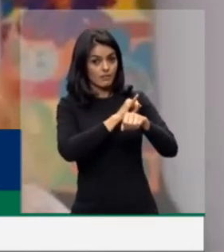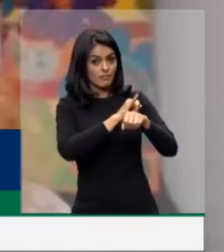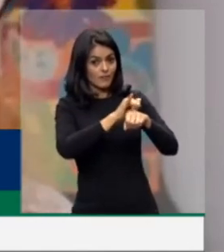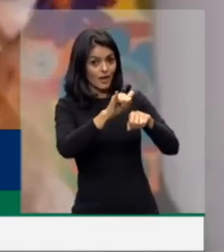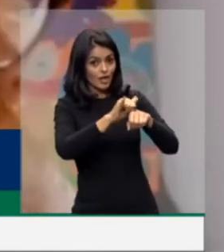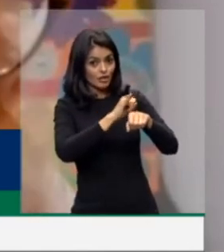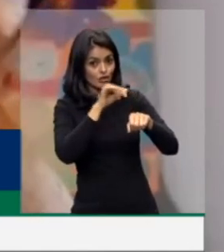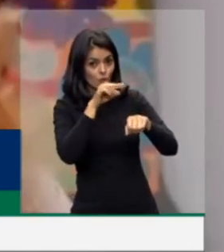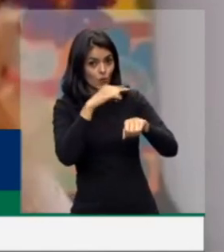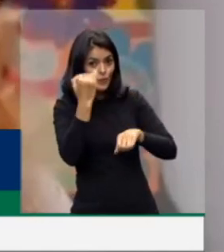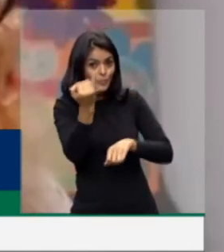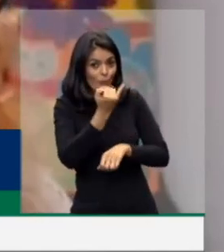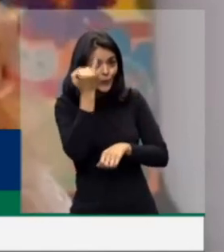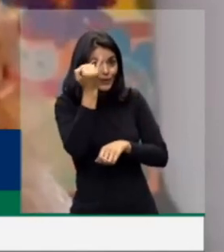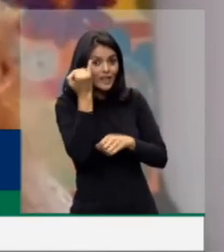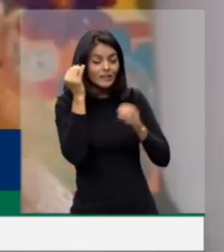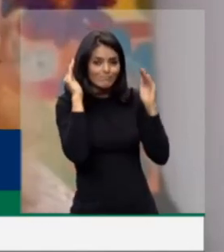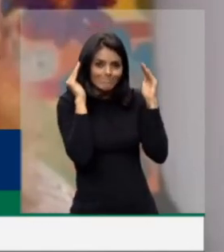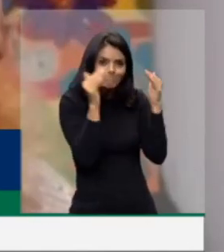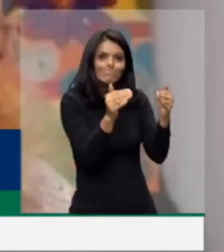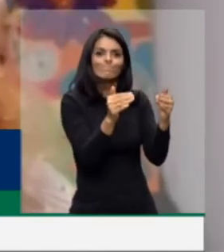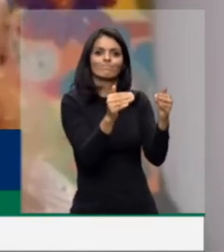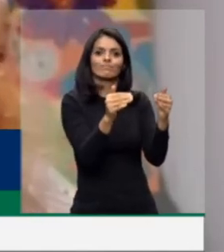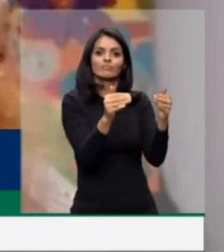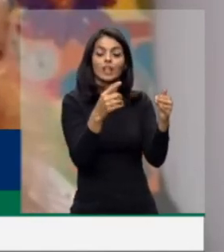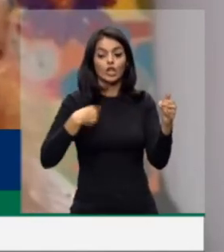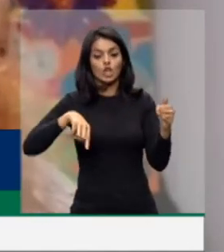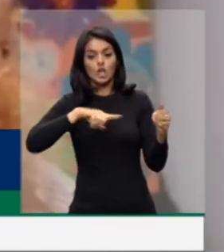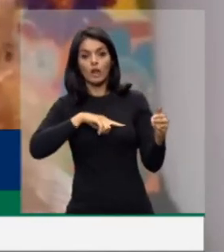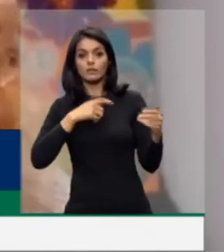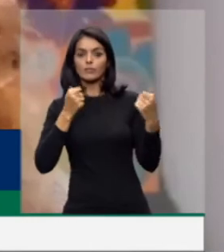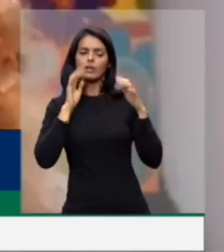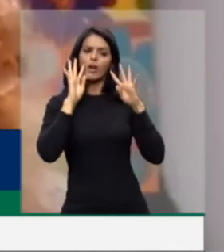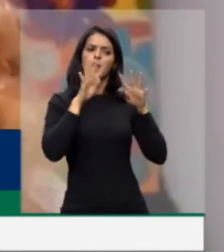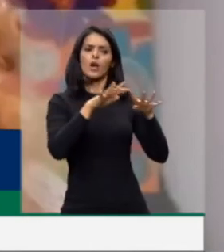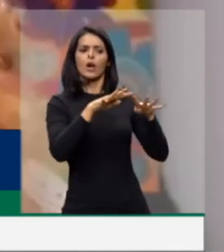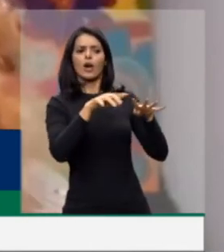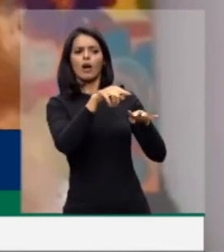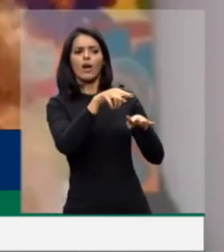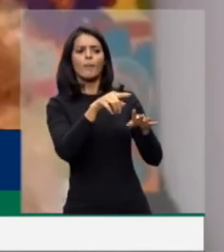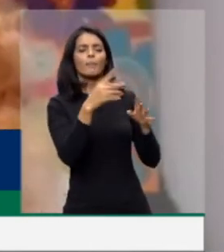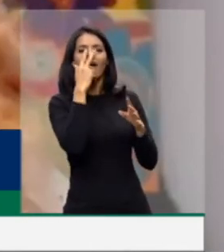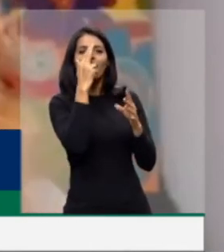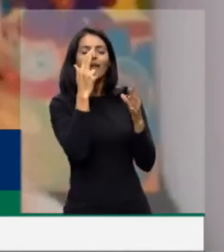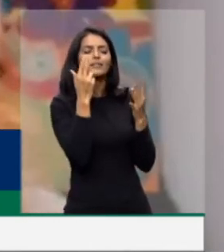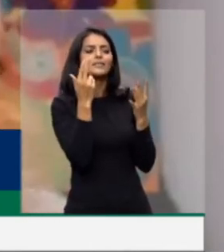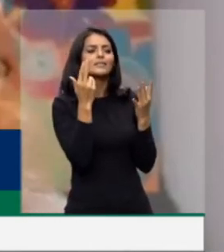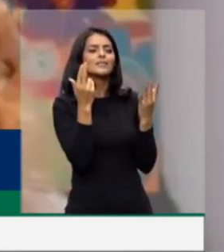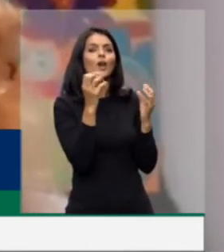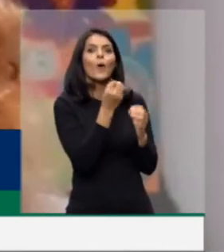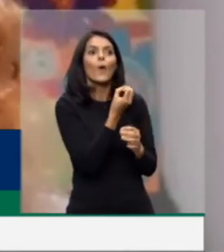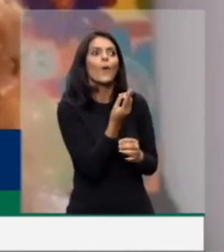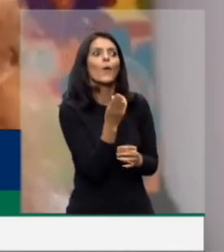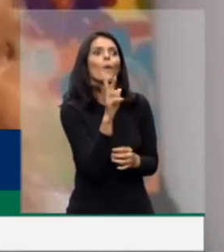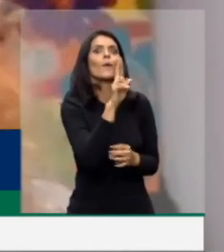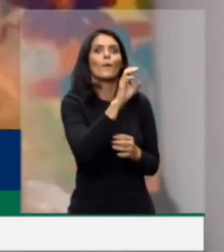MINUTO DE ORIENTAÇÃO, DE QUE O SETOR ELÉTRICO BRASILEIRO É UM SETOR ABSOLUTAMENTE ESTRATÉGICO. PORQUE ELE DEVE